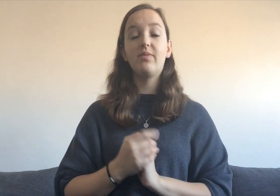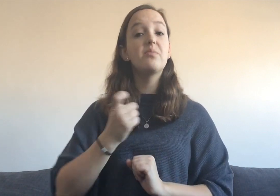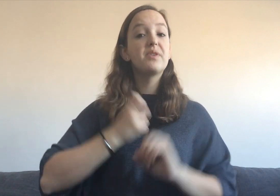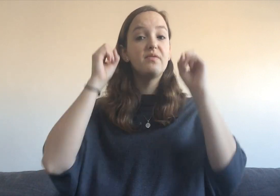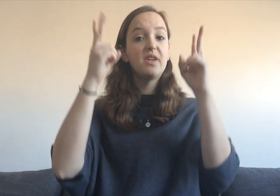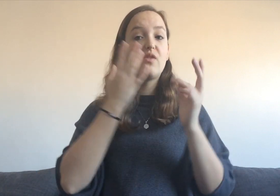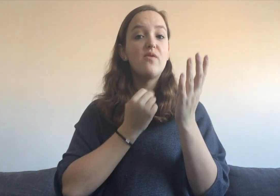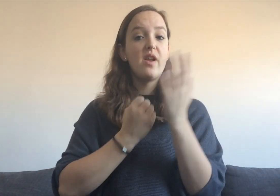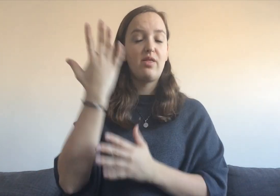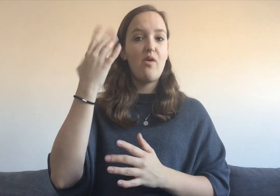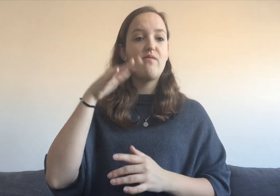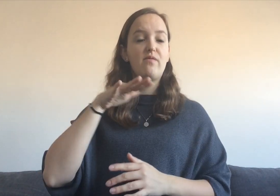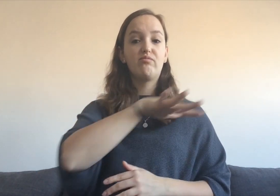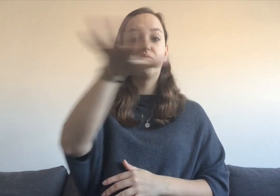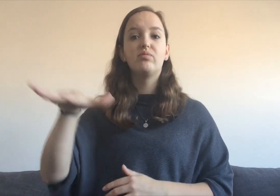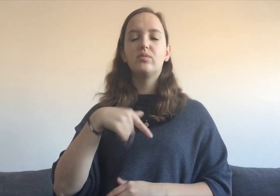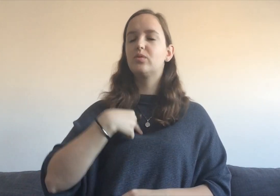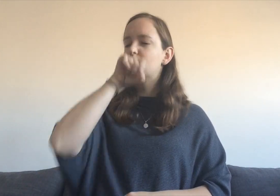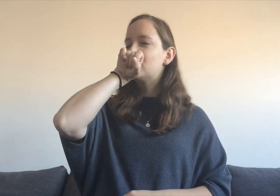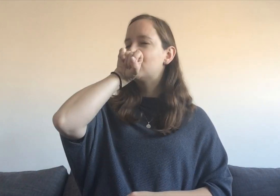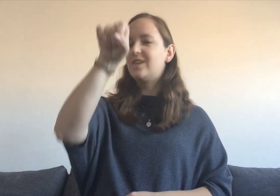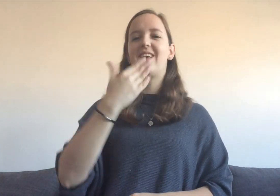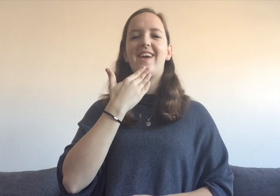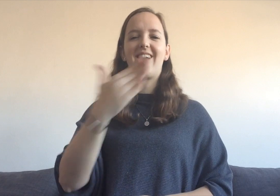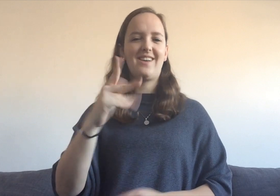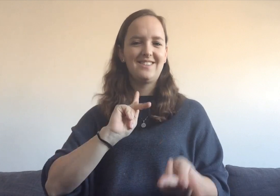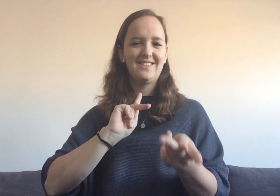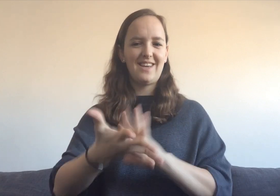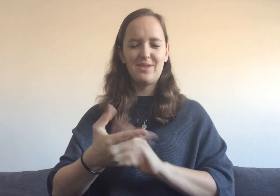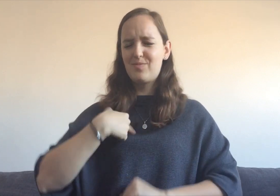Merci au KAP Signes de m'avoir fait vivre une si belle vie d'étudiante à Louvain-la-Neuve